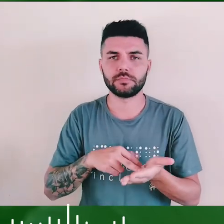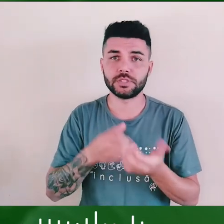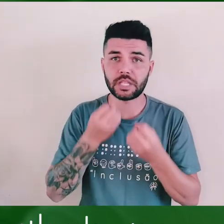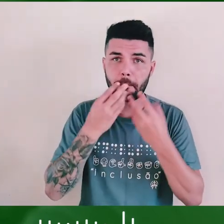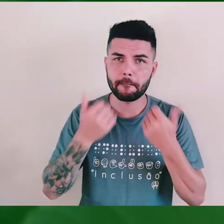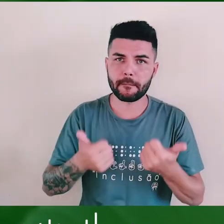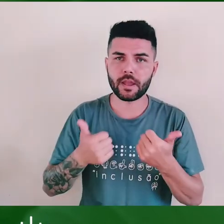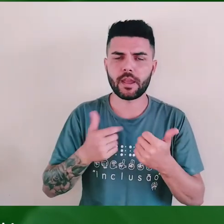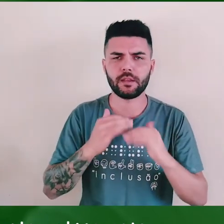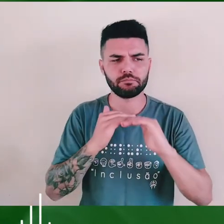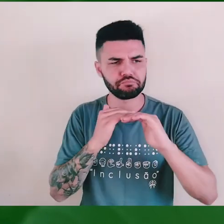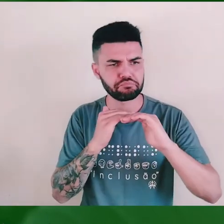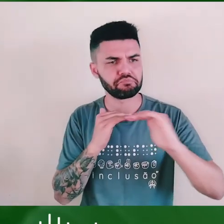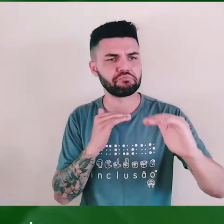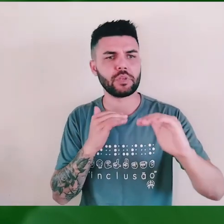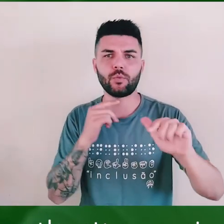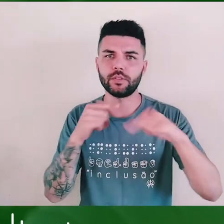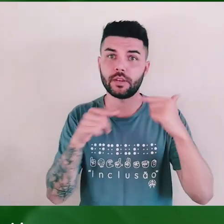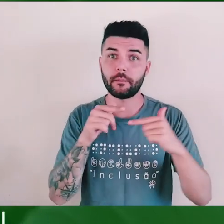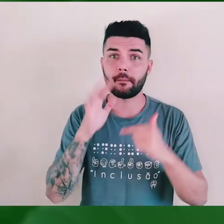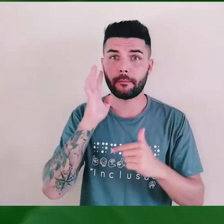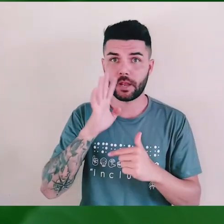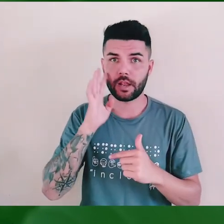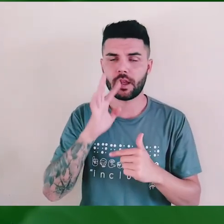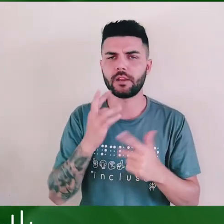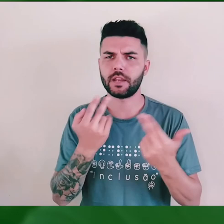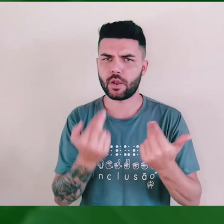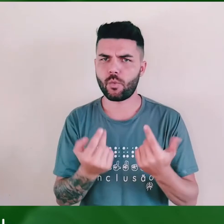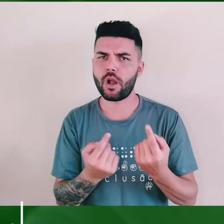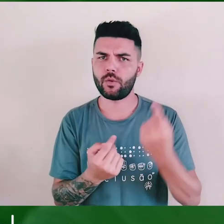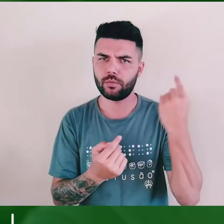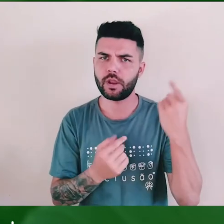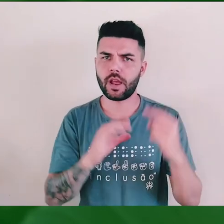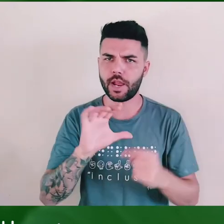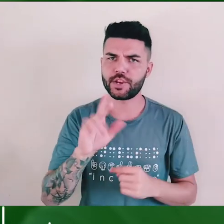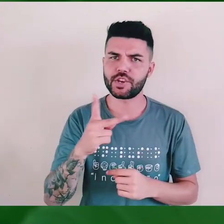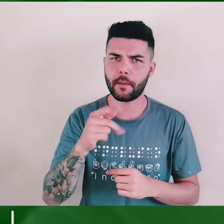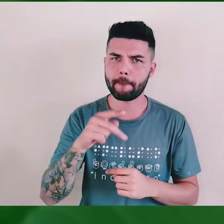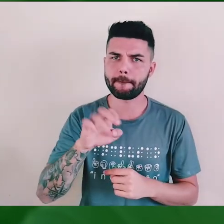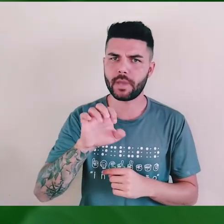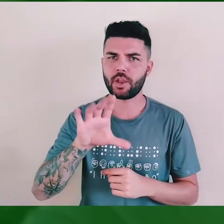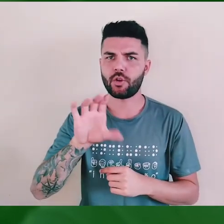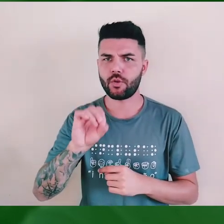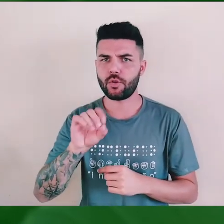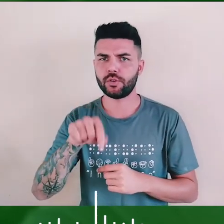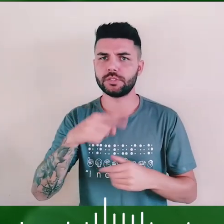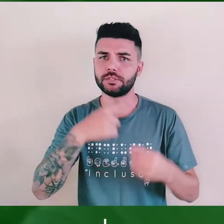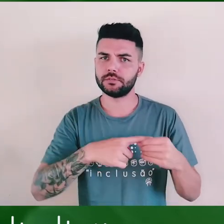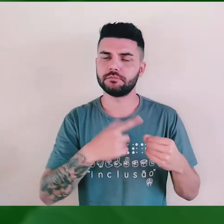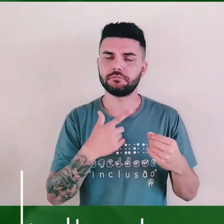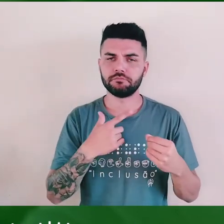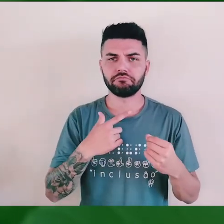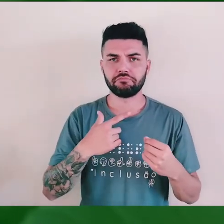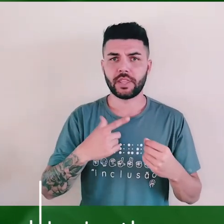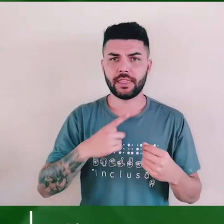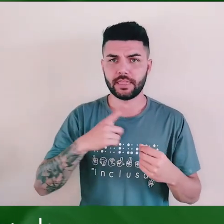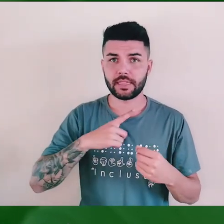um trabalho bacana aqui como fiz em Chapecó, ser reconhecido por isso e acaba que é um